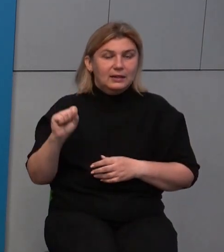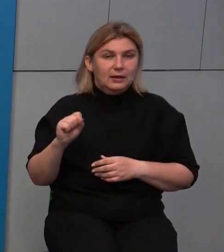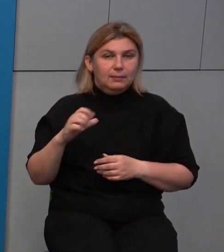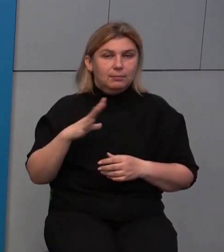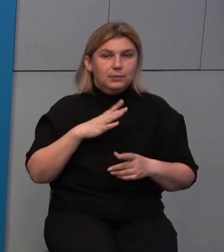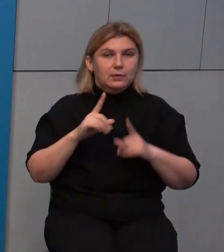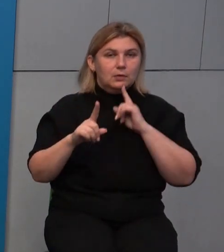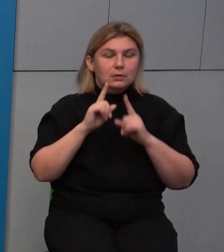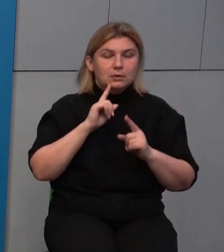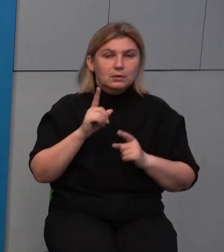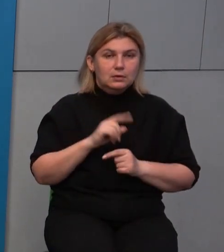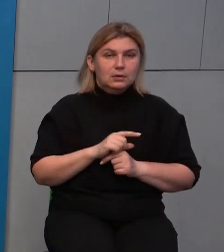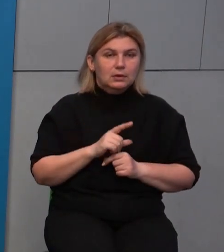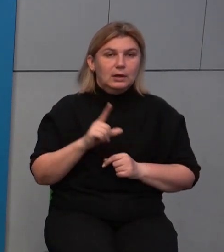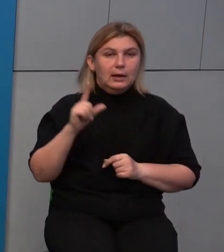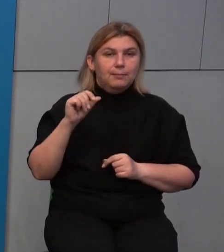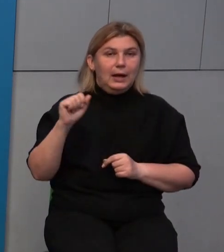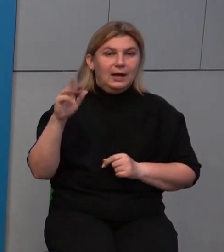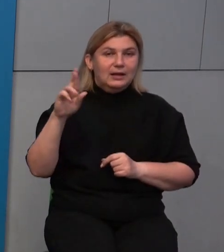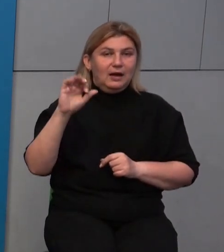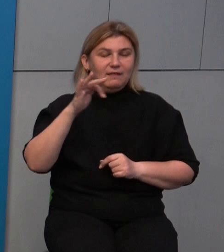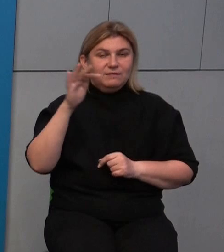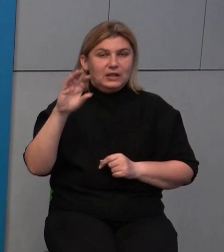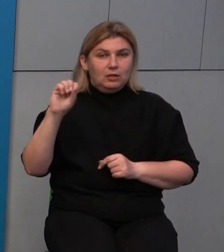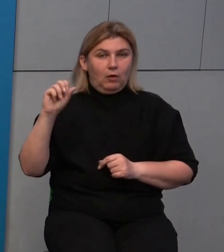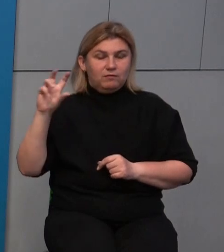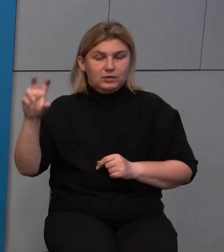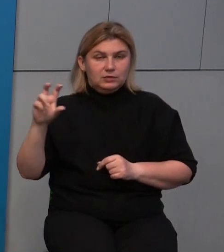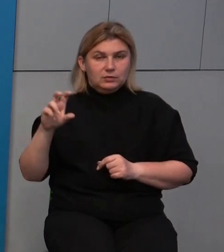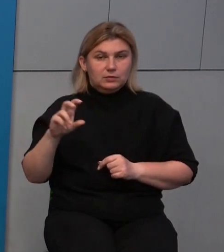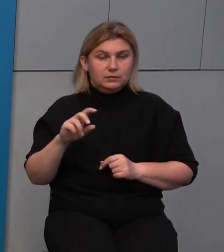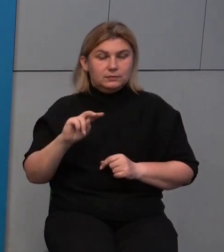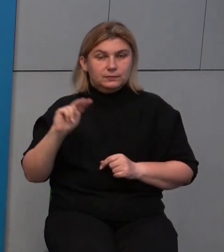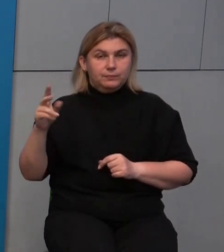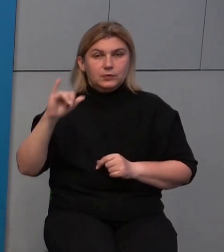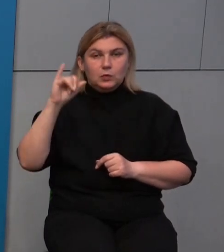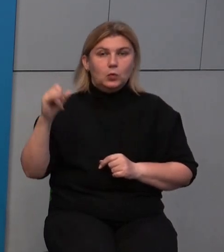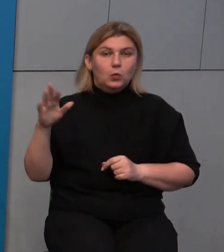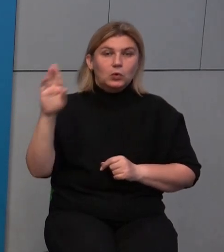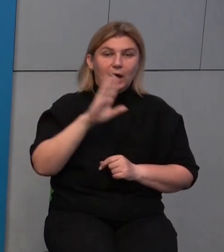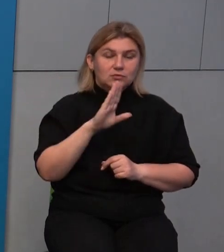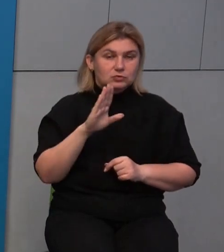Zbigniewa Parafianowicza i Witolda Jurasza właśnie na ten temat,